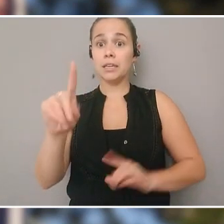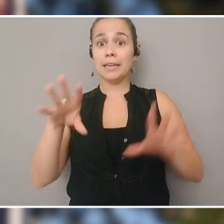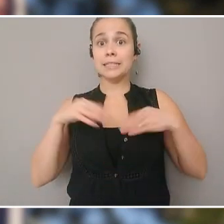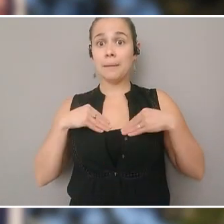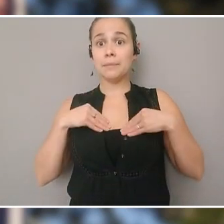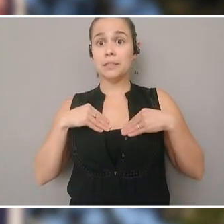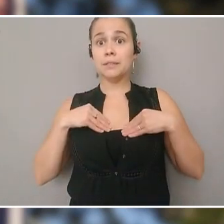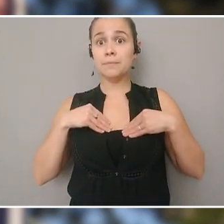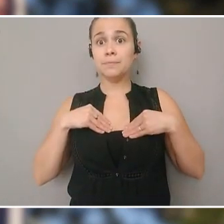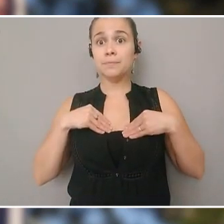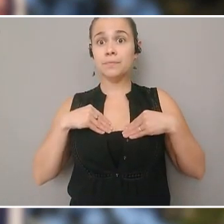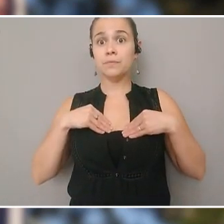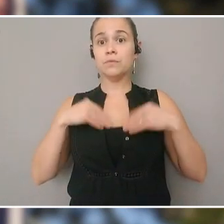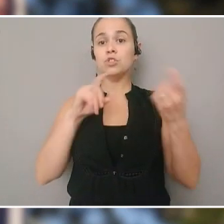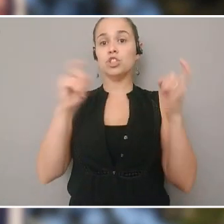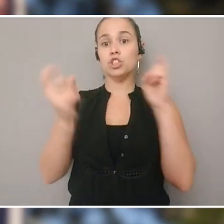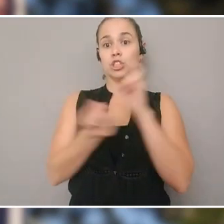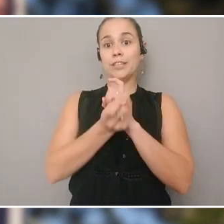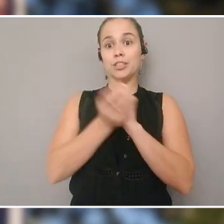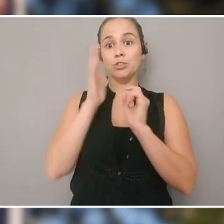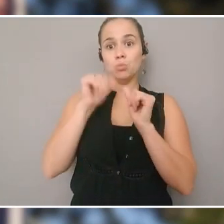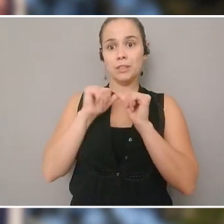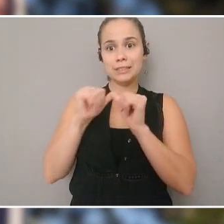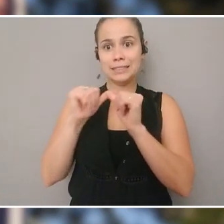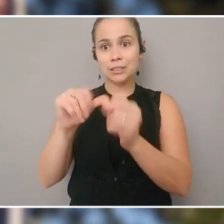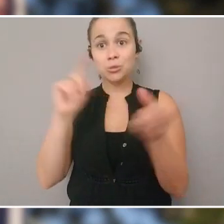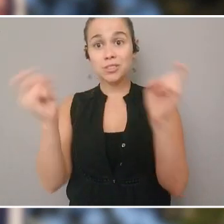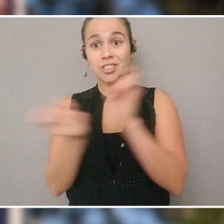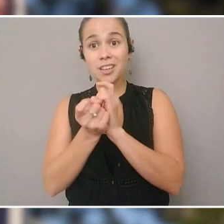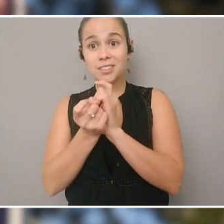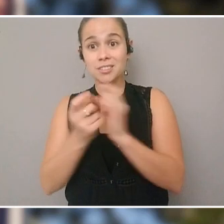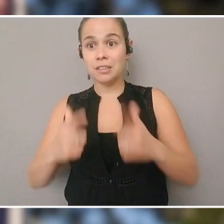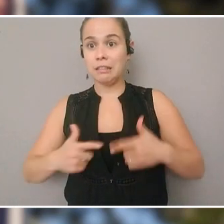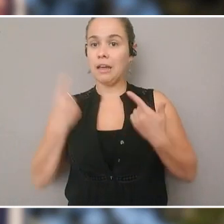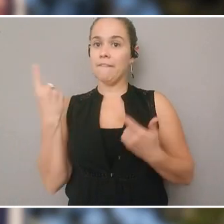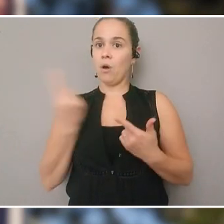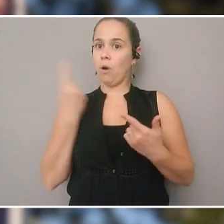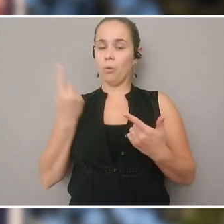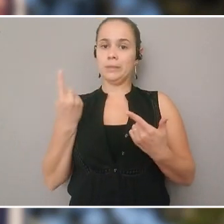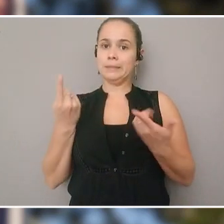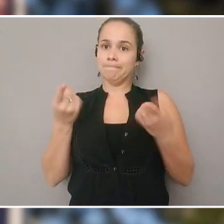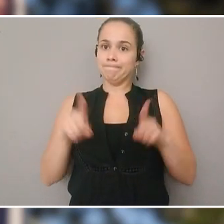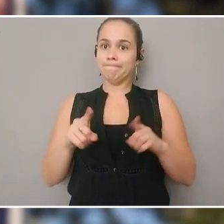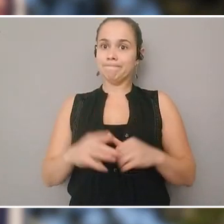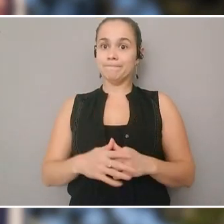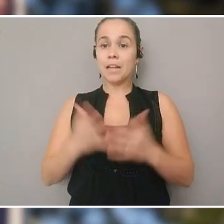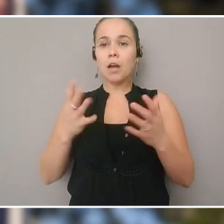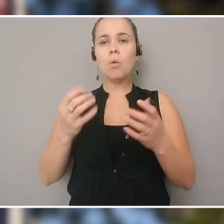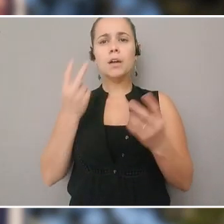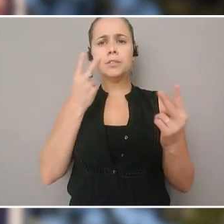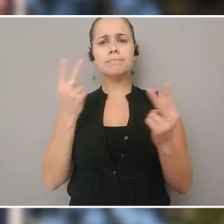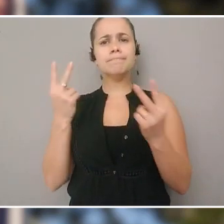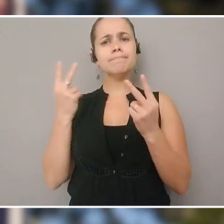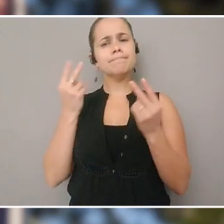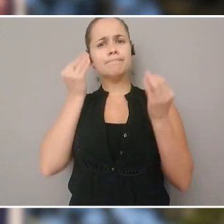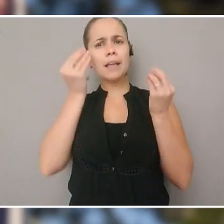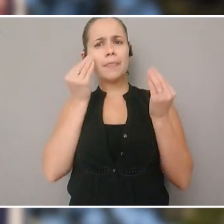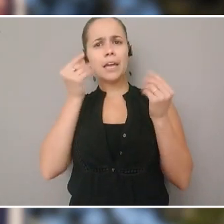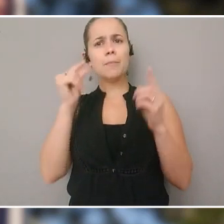la vida siempre, siempre pasa.Me gustaria reflexionar